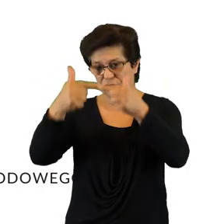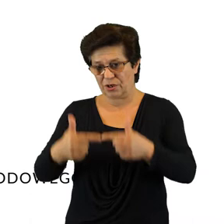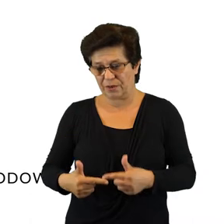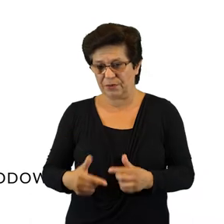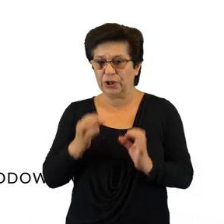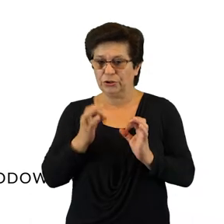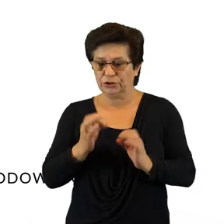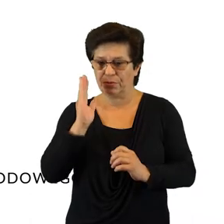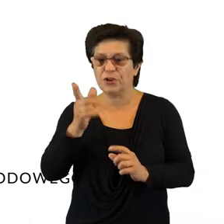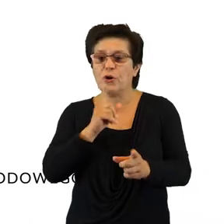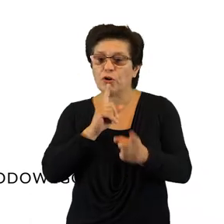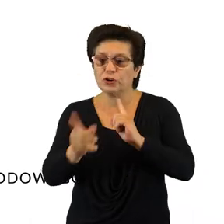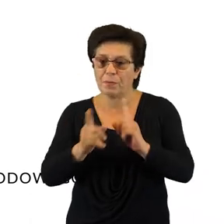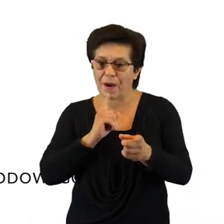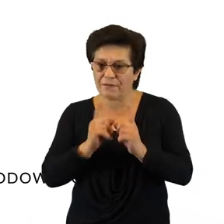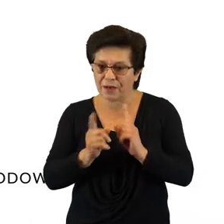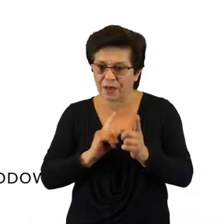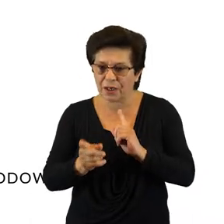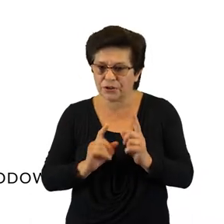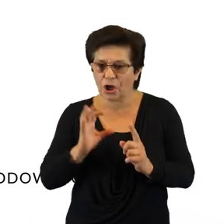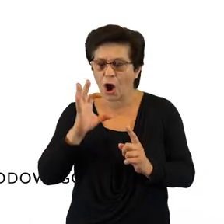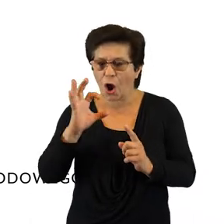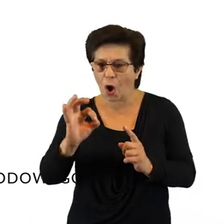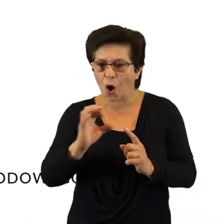Dzisiaj będziemy rozmawiać o Antonim Słonimskim,